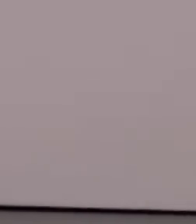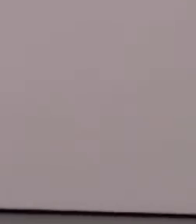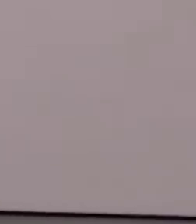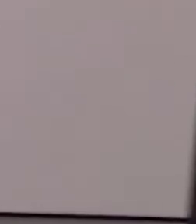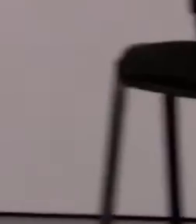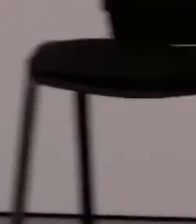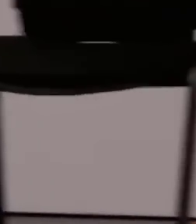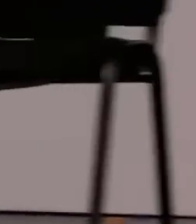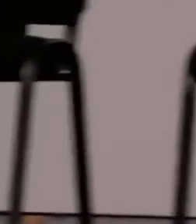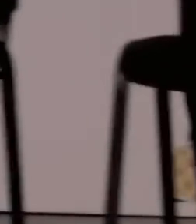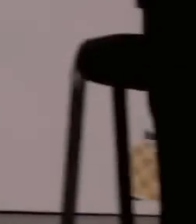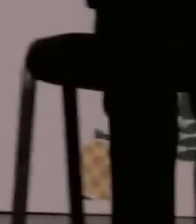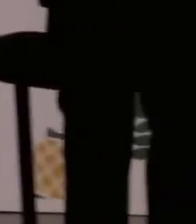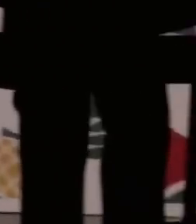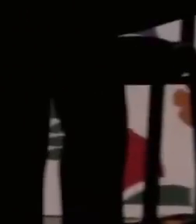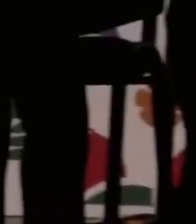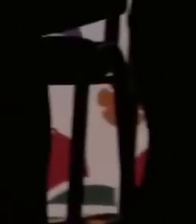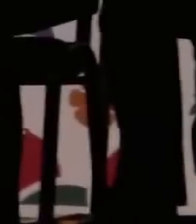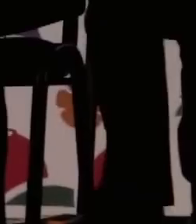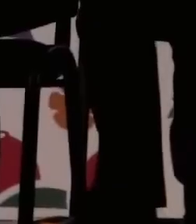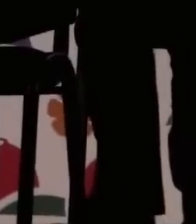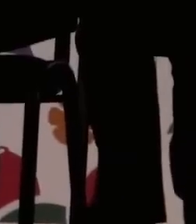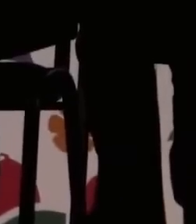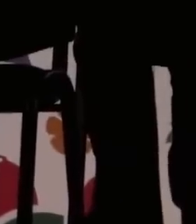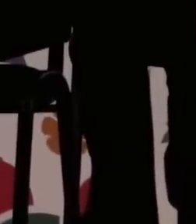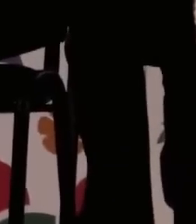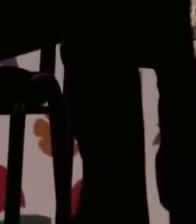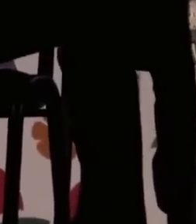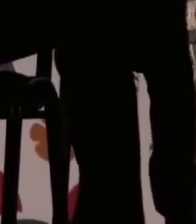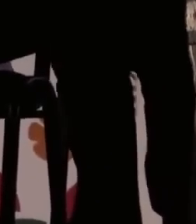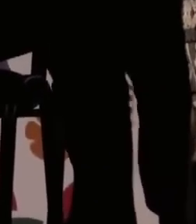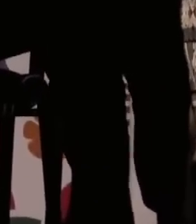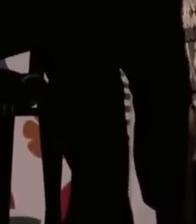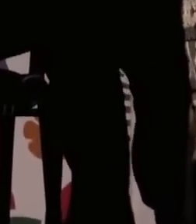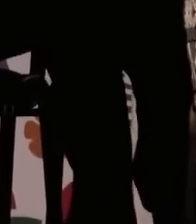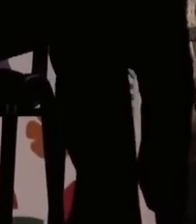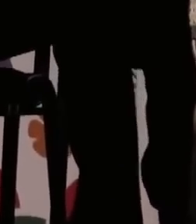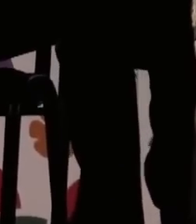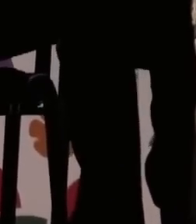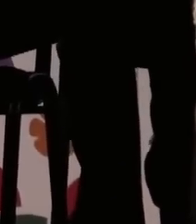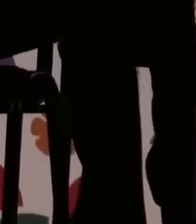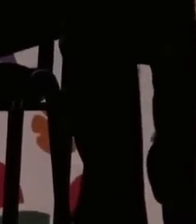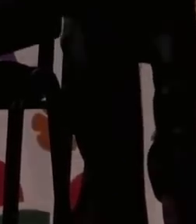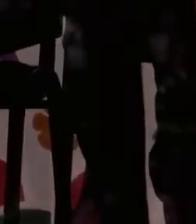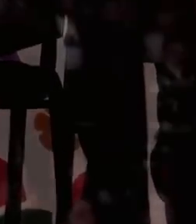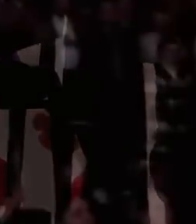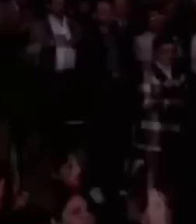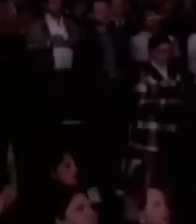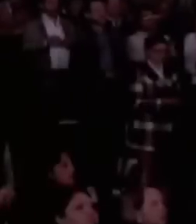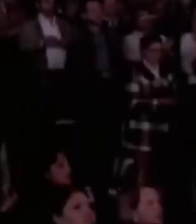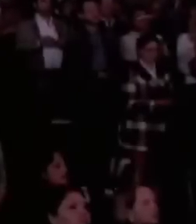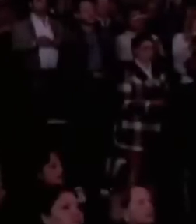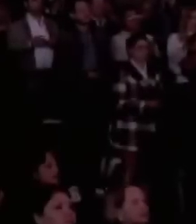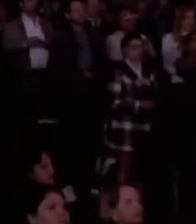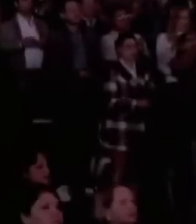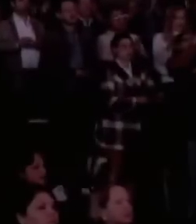un caluroso recibimiento a la jefa de gobierno de la ci de mico Clara brugada